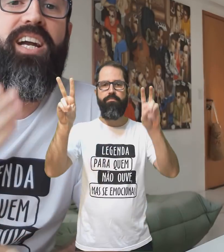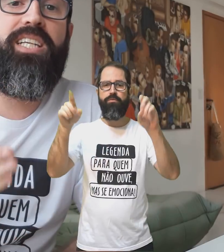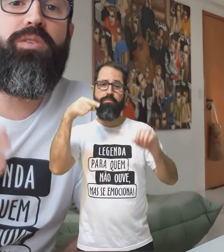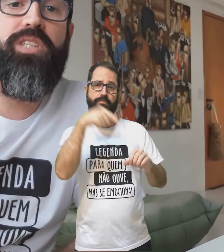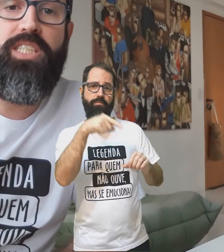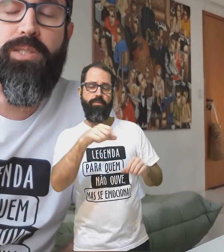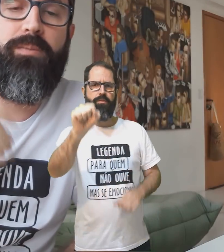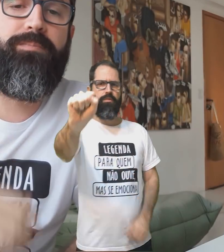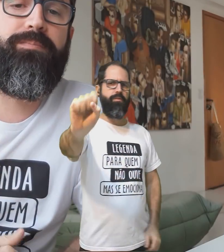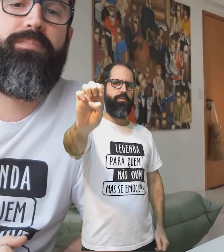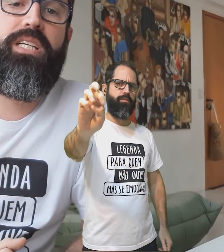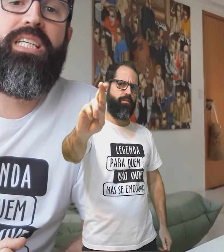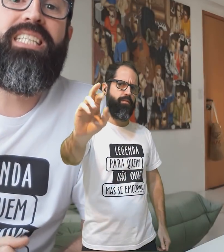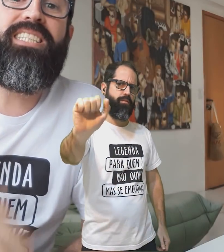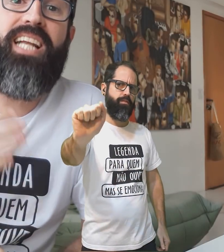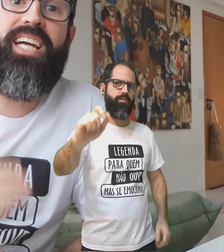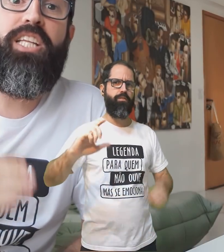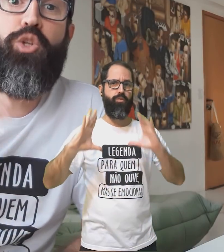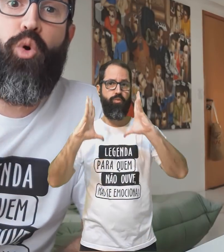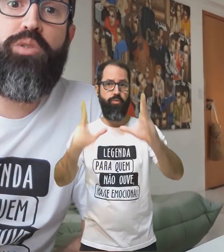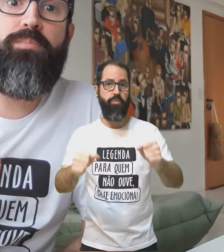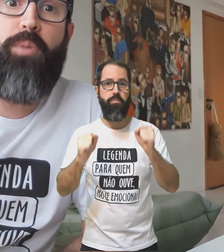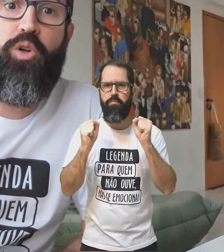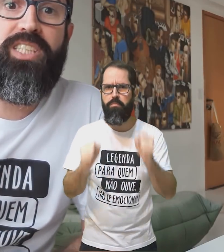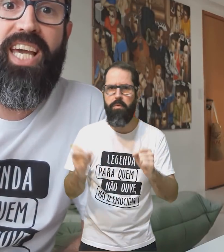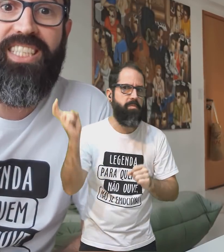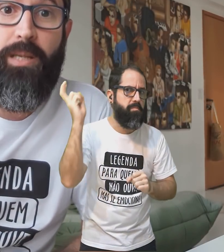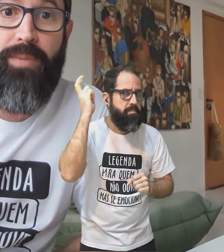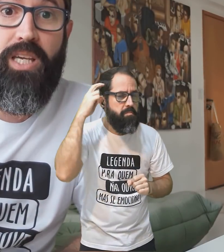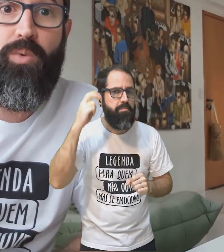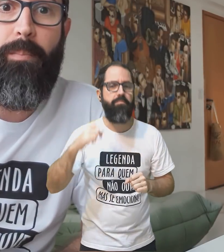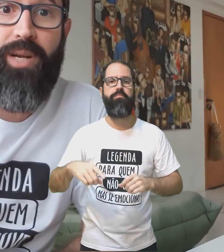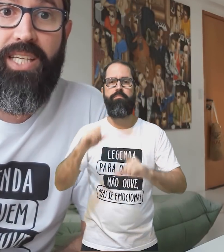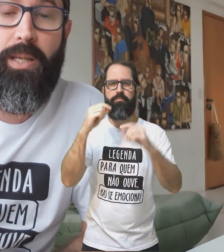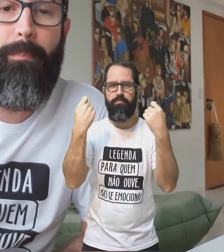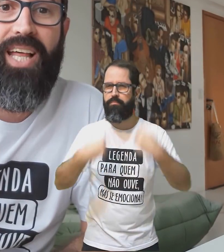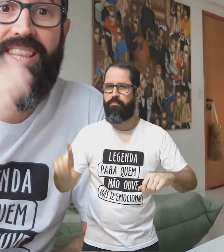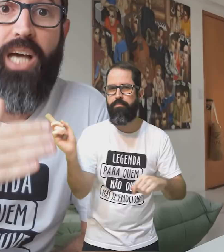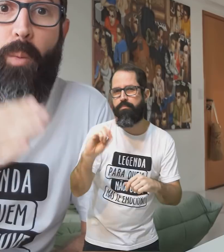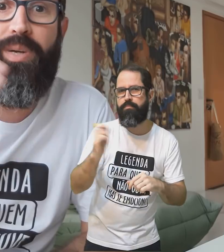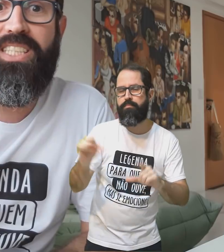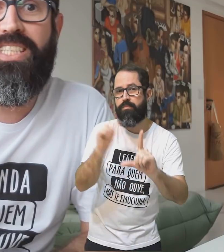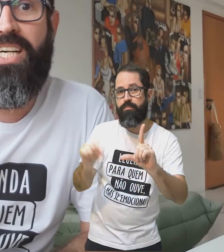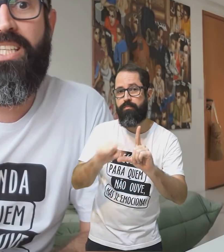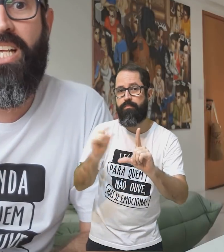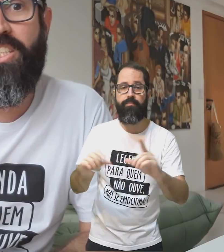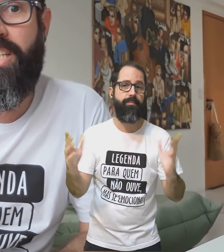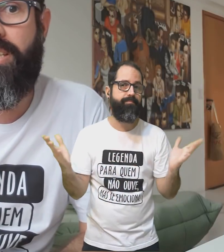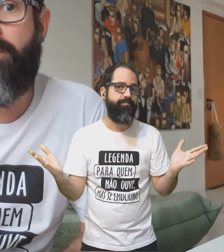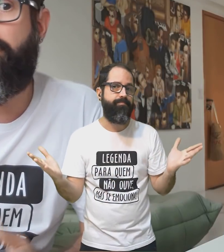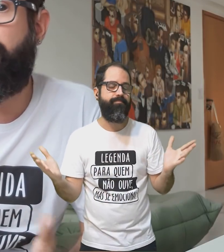Falando nisso, será que todos podem receber o implante pra não precisar de legenda?